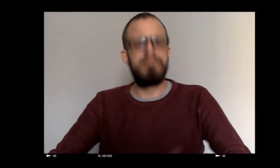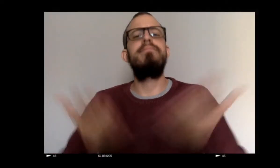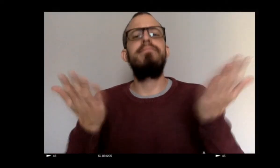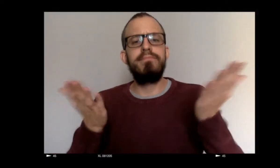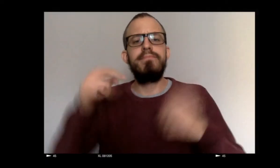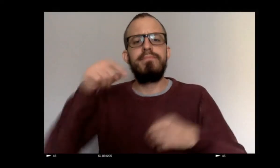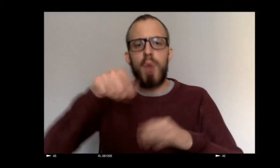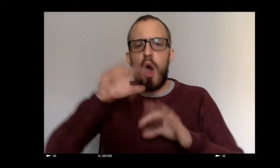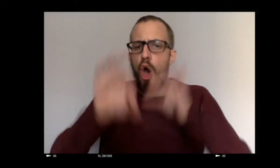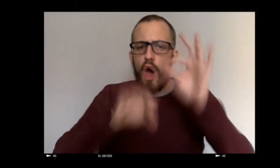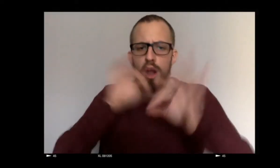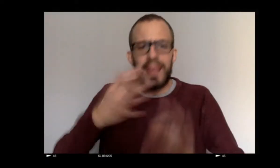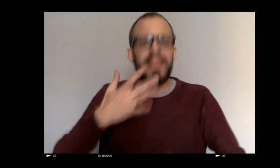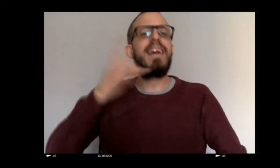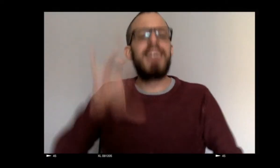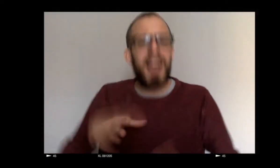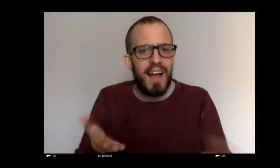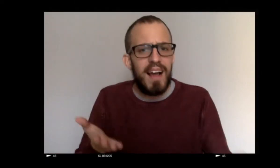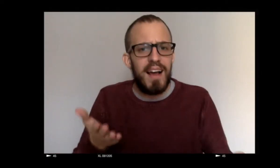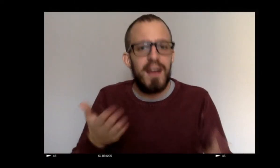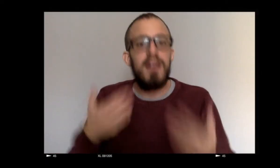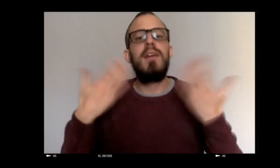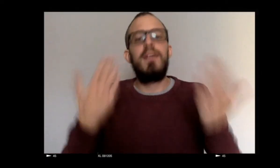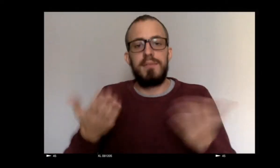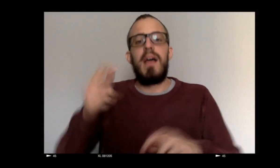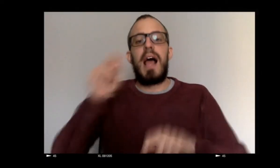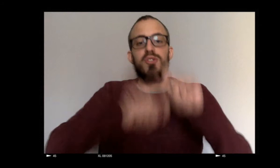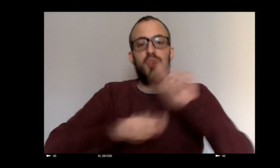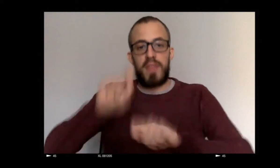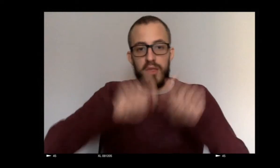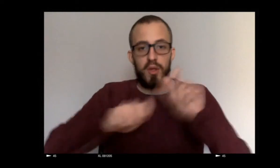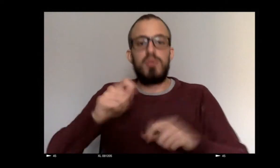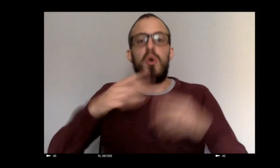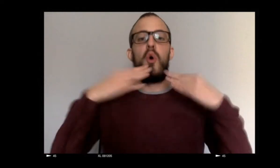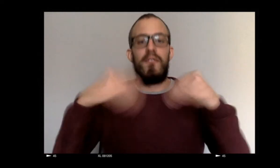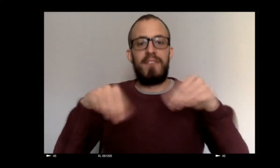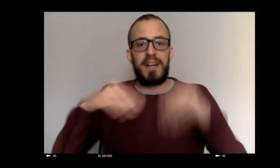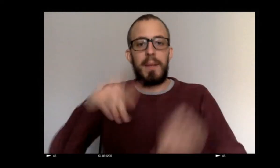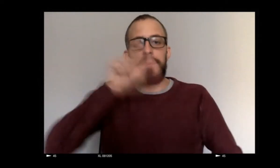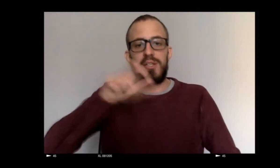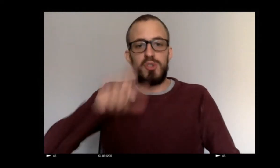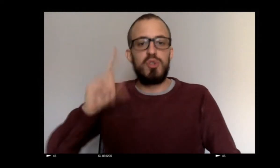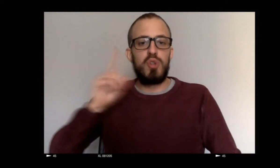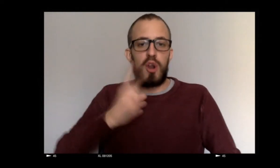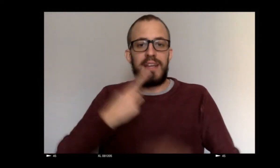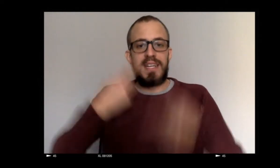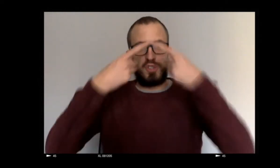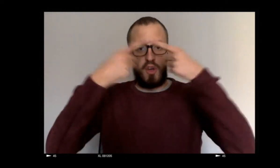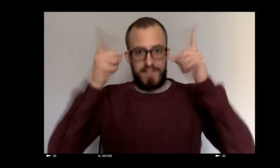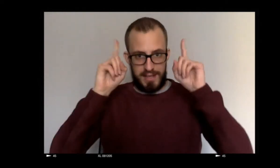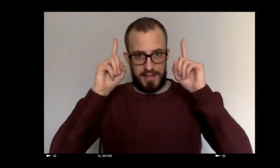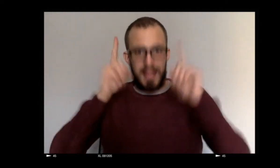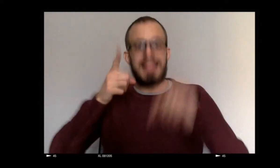¿Quién lo organiza? La asociación de juventud sorda de Eslovaquia,